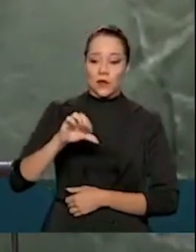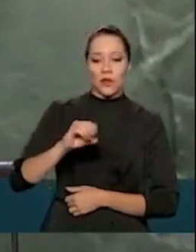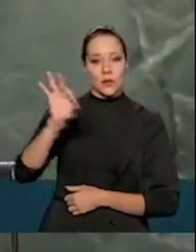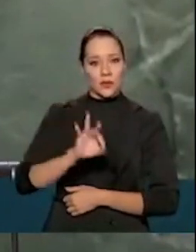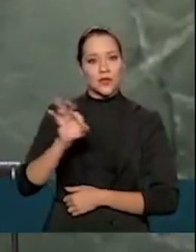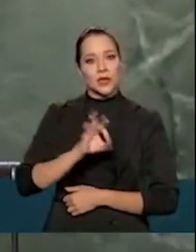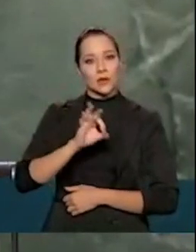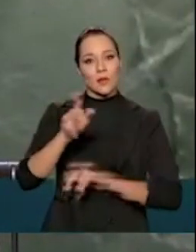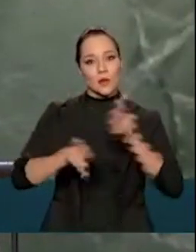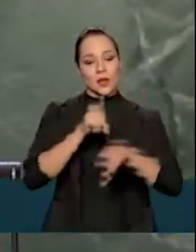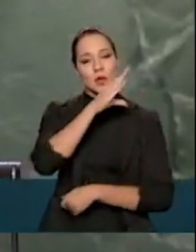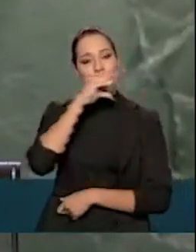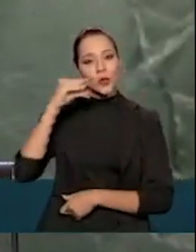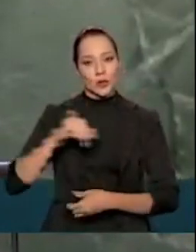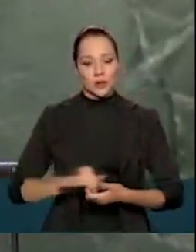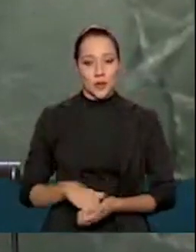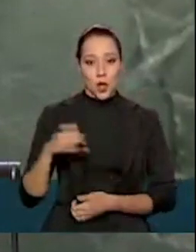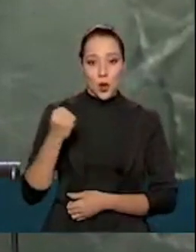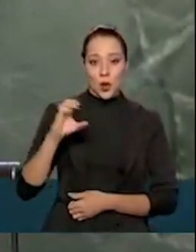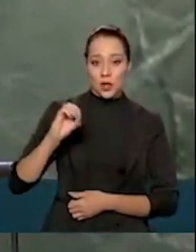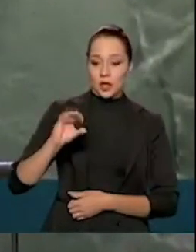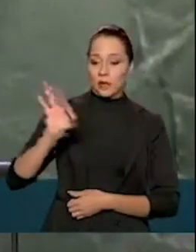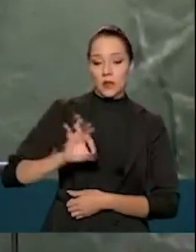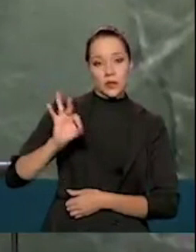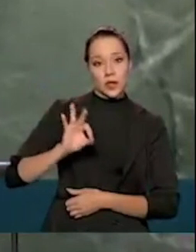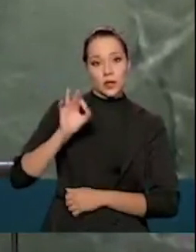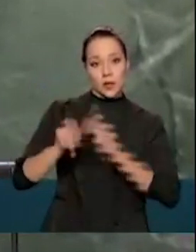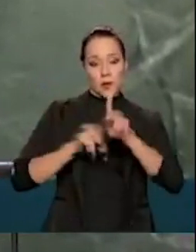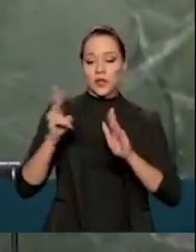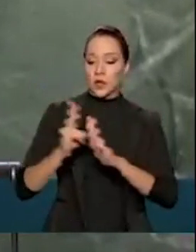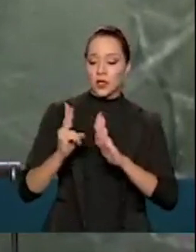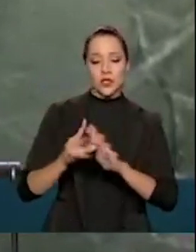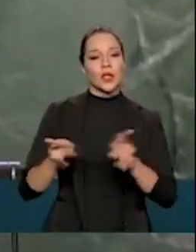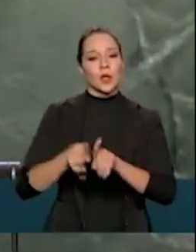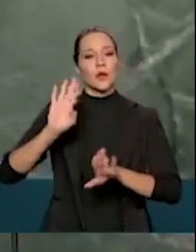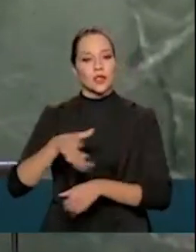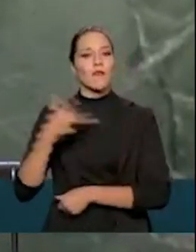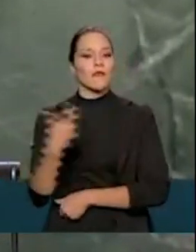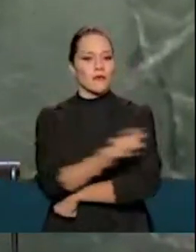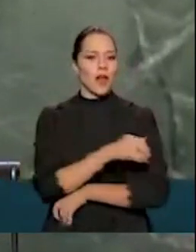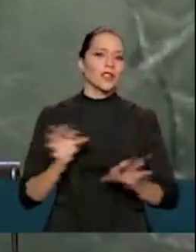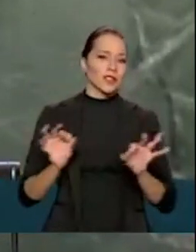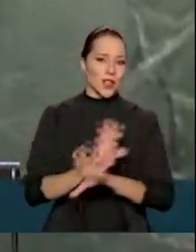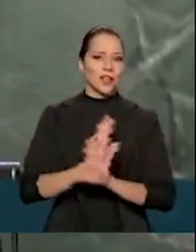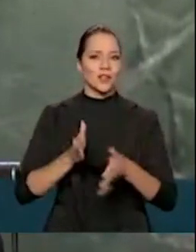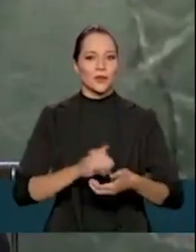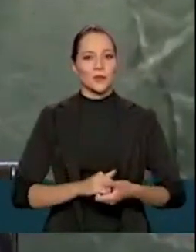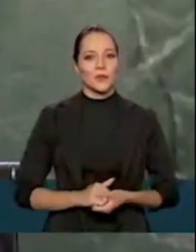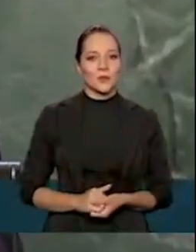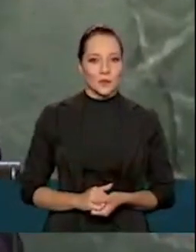porcento adulta oitenta por cento da população indígena também já foi totalmente vacinada